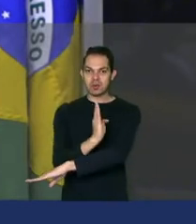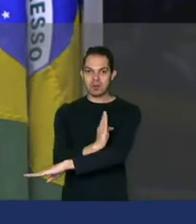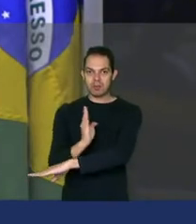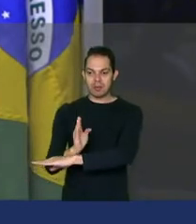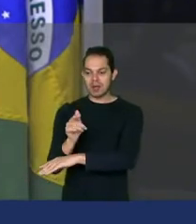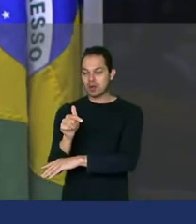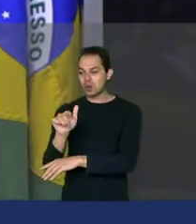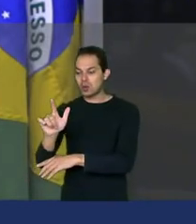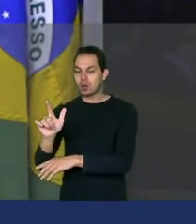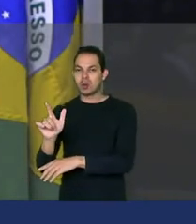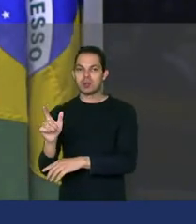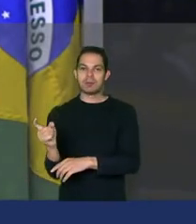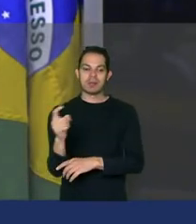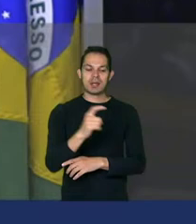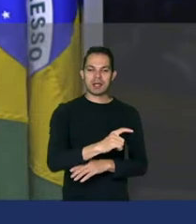DE BELO VEDO VEDRE, PARA CHEGAR NO POSTO DE SAÚDE